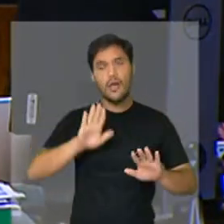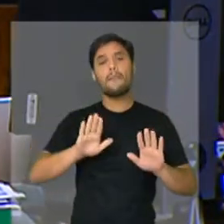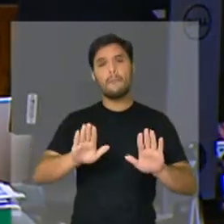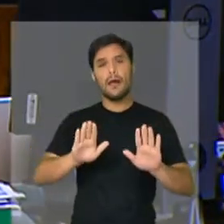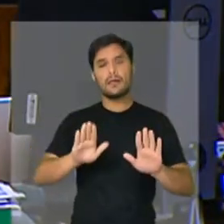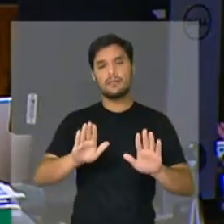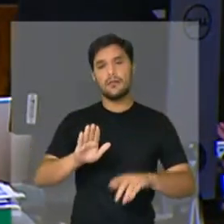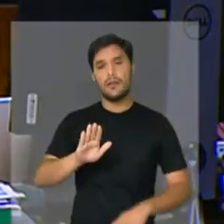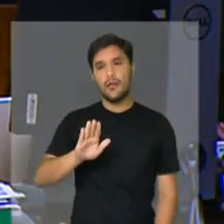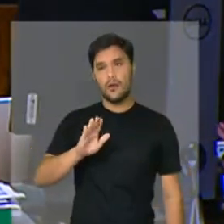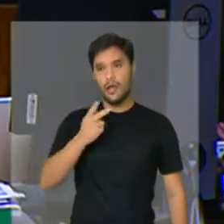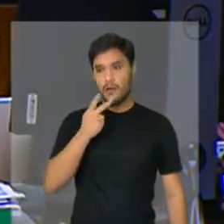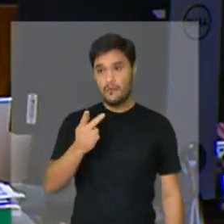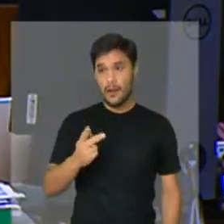EXIGIMOS RESPEITO E MÁSCARA NO PLENÁRIO.